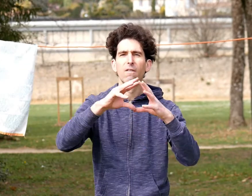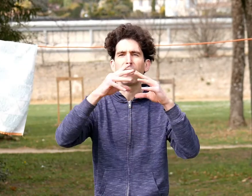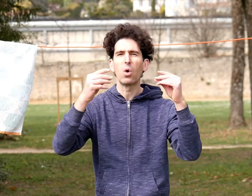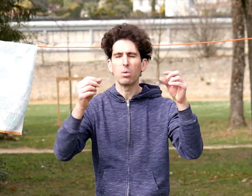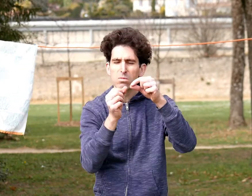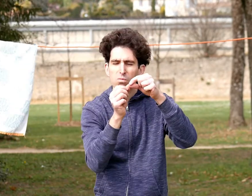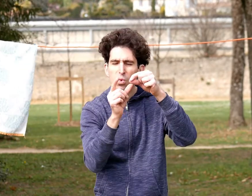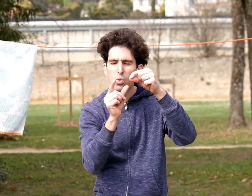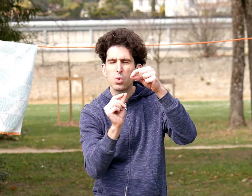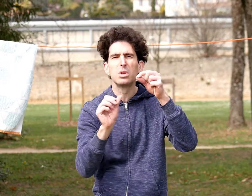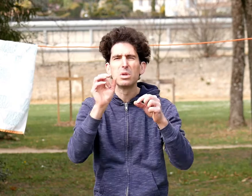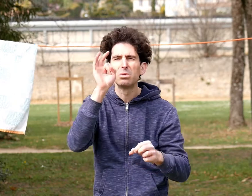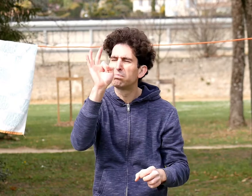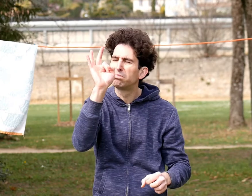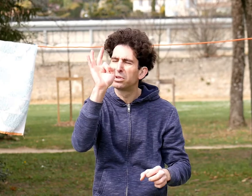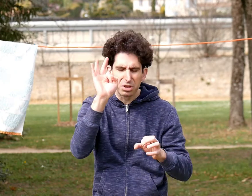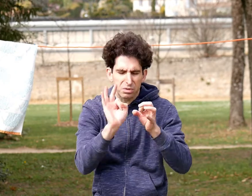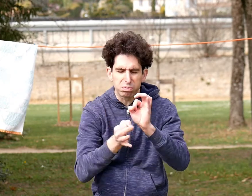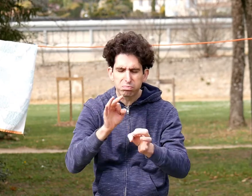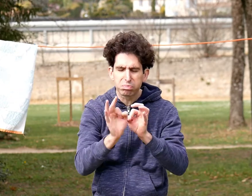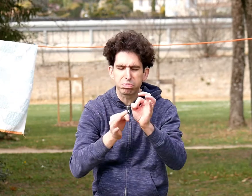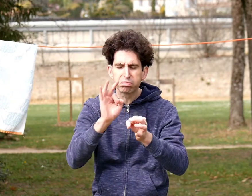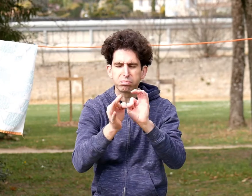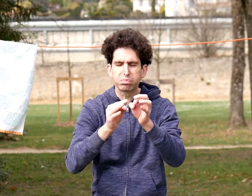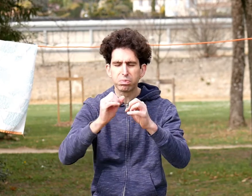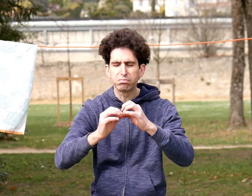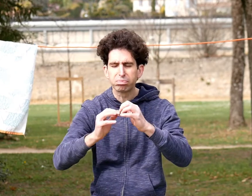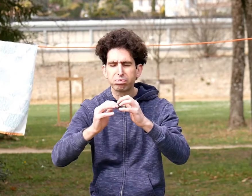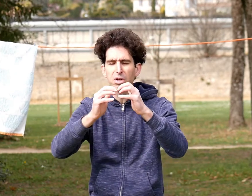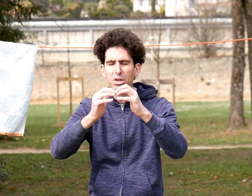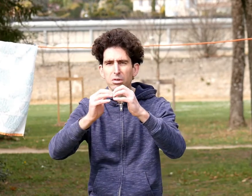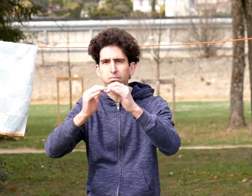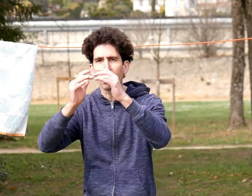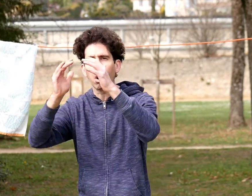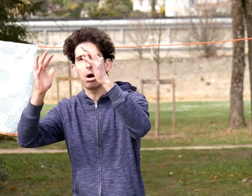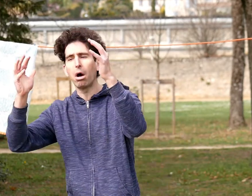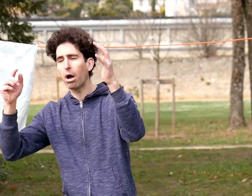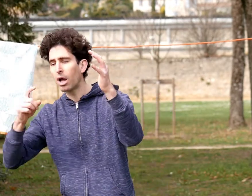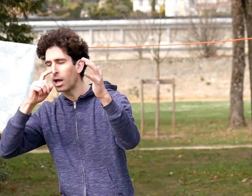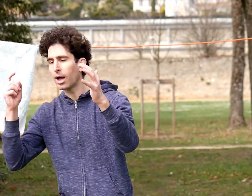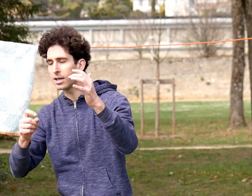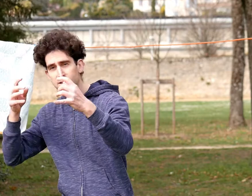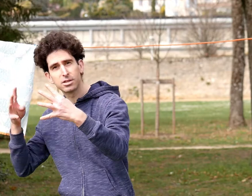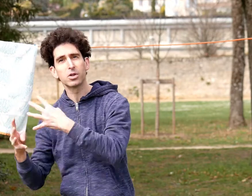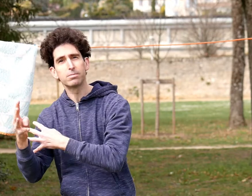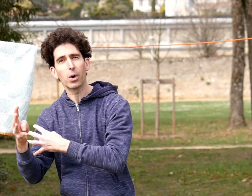sous forme de gouttelletes en suspension qui va ensuite se transformer en gaz transparent.